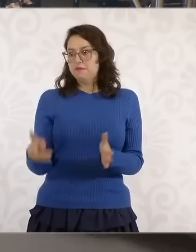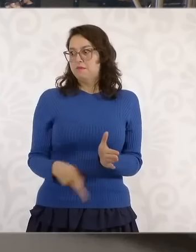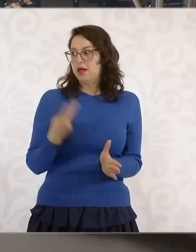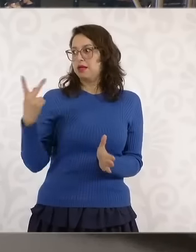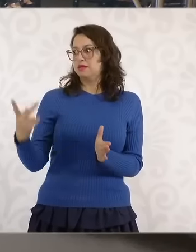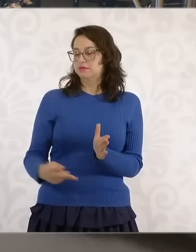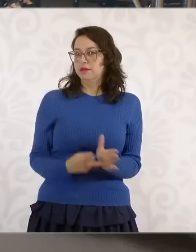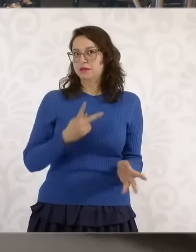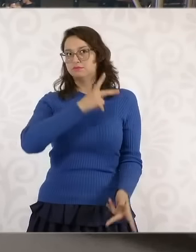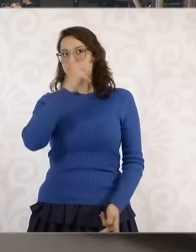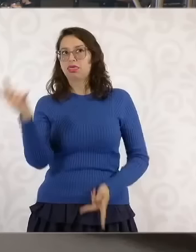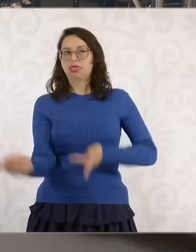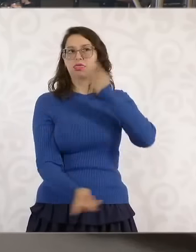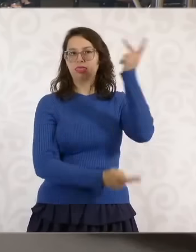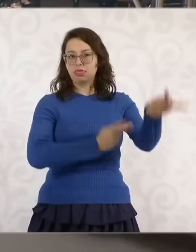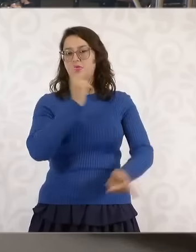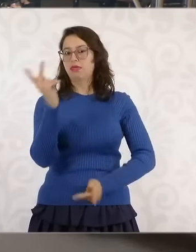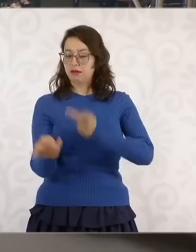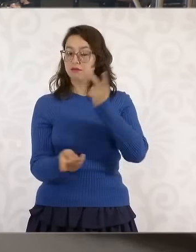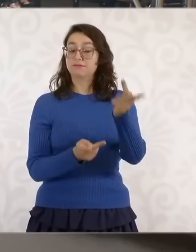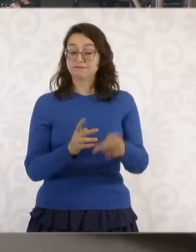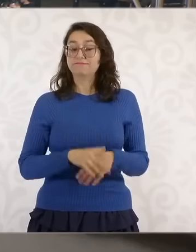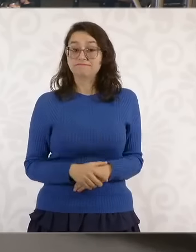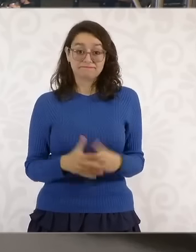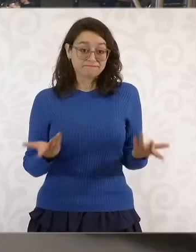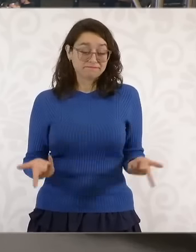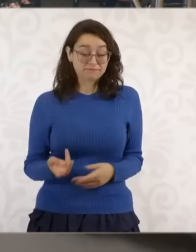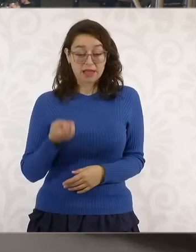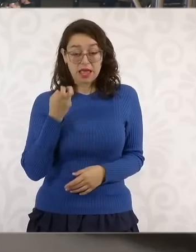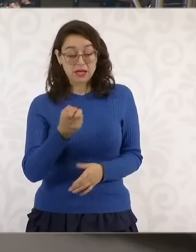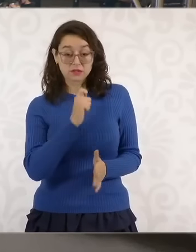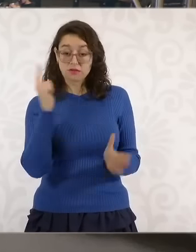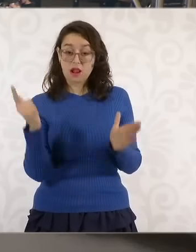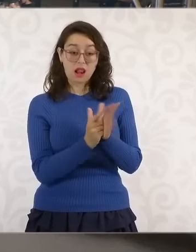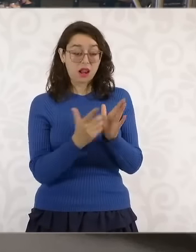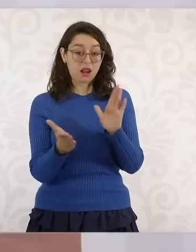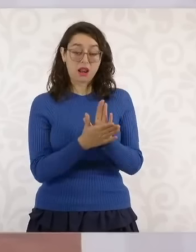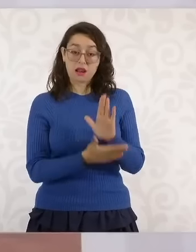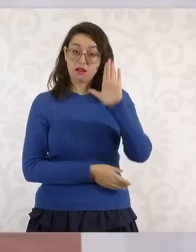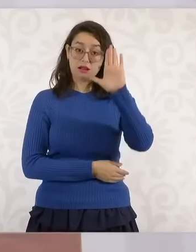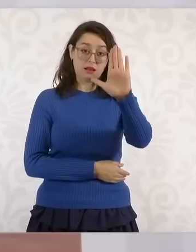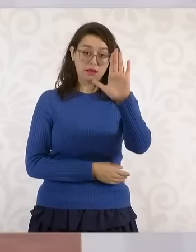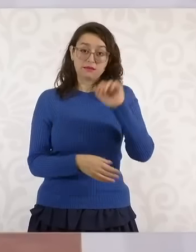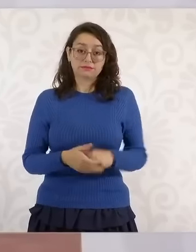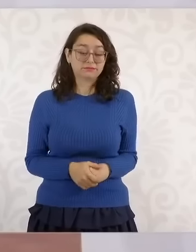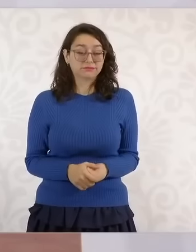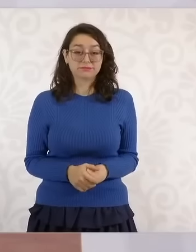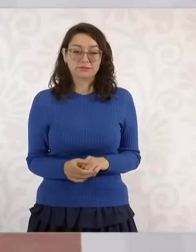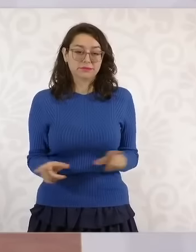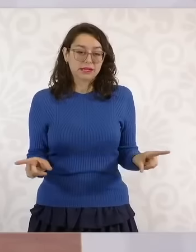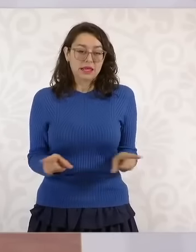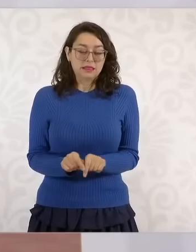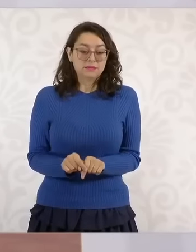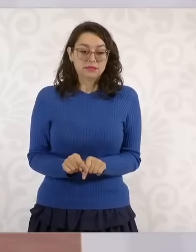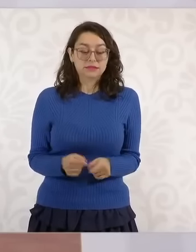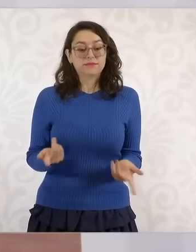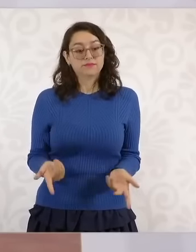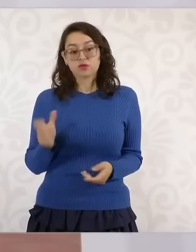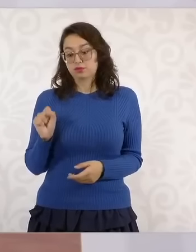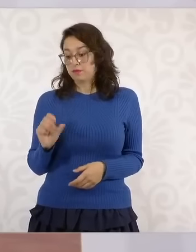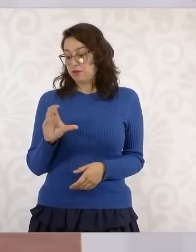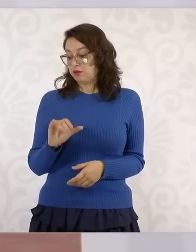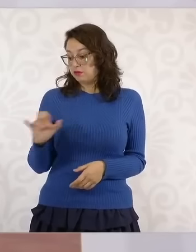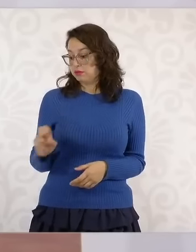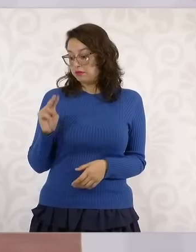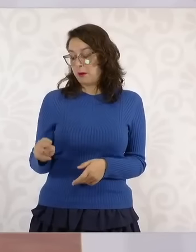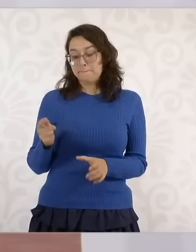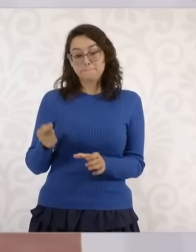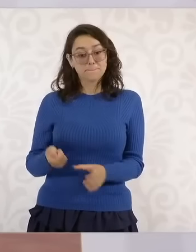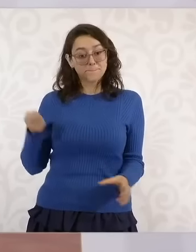e lo que dice la ley, porque a eso nos sujetamos nosotros. Entonces, resolvió la Corte, como bien